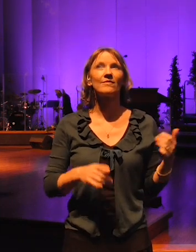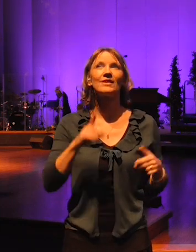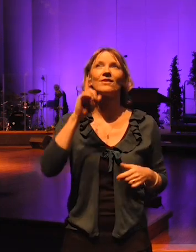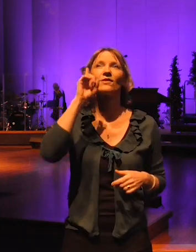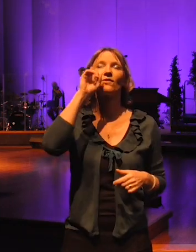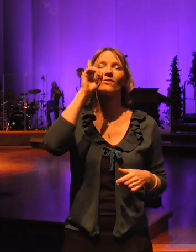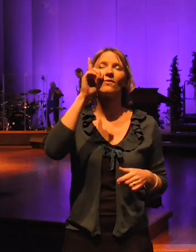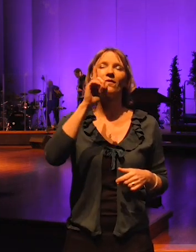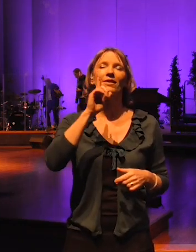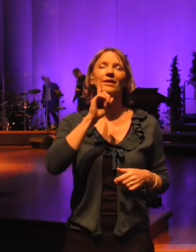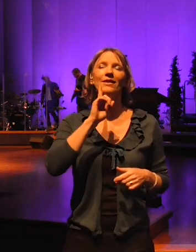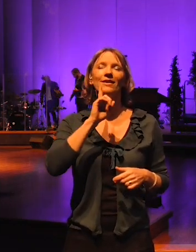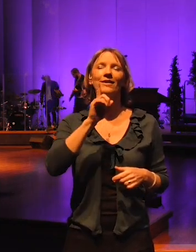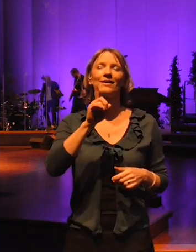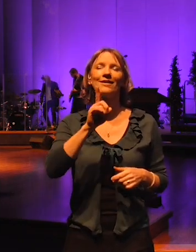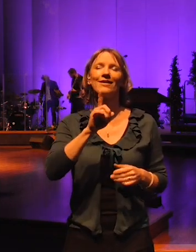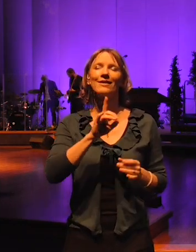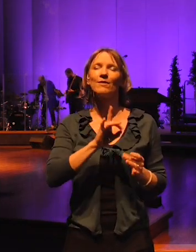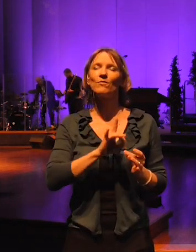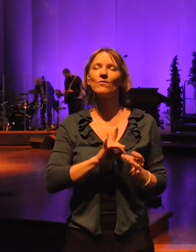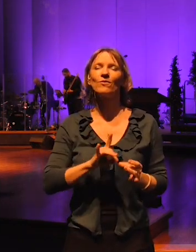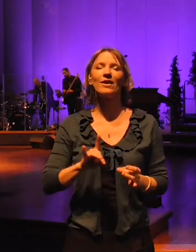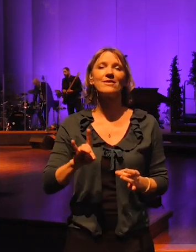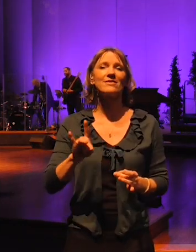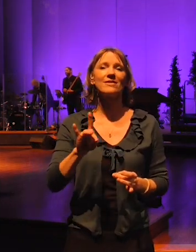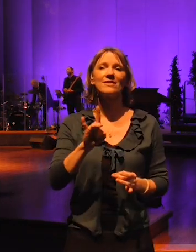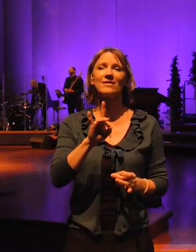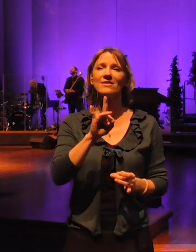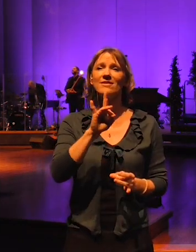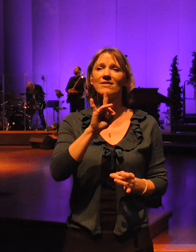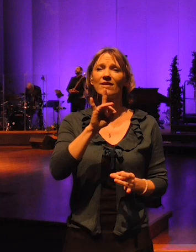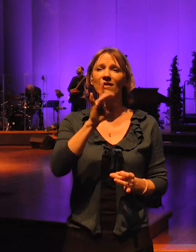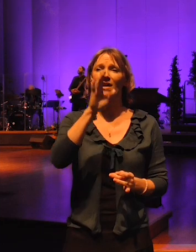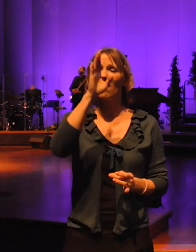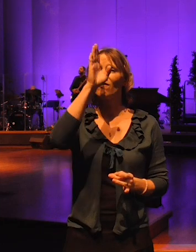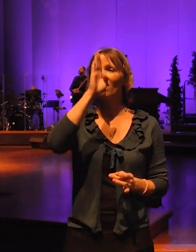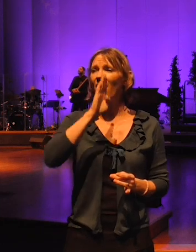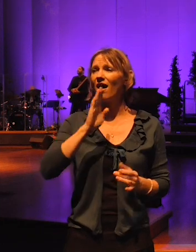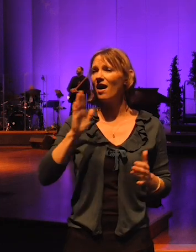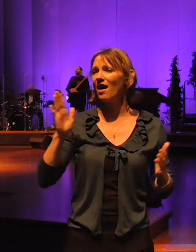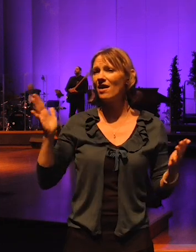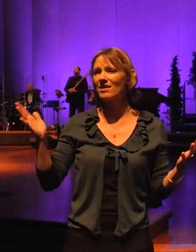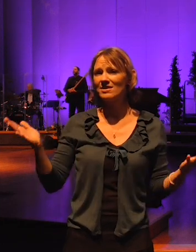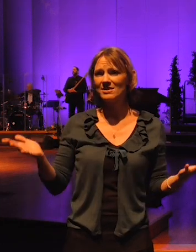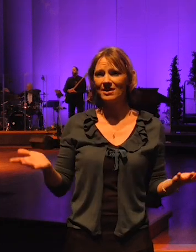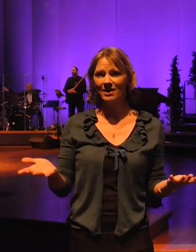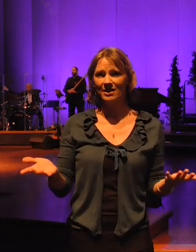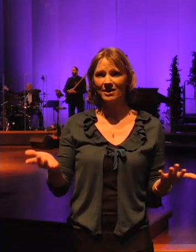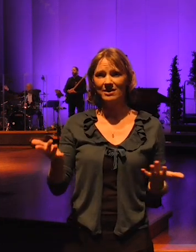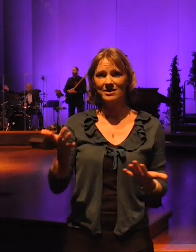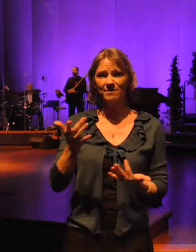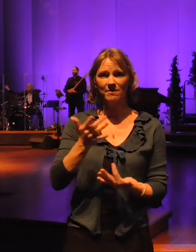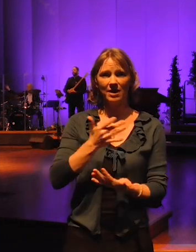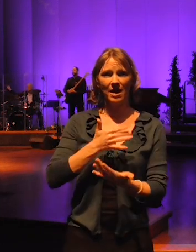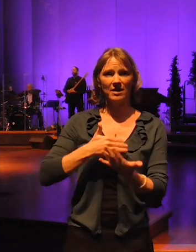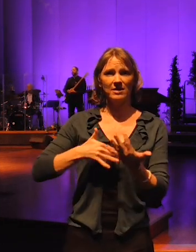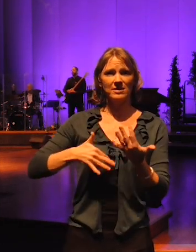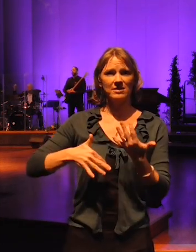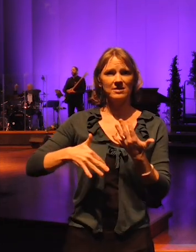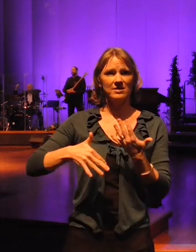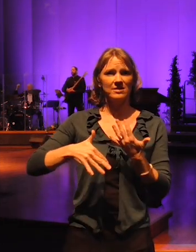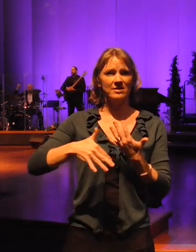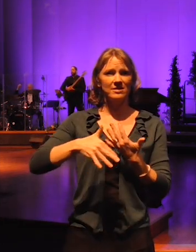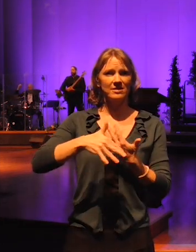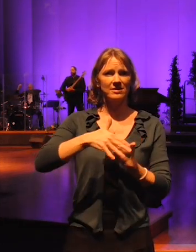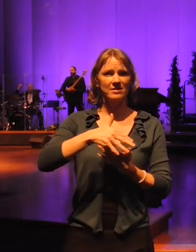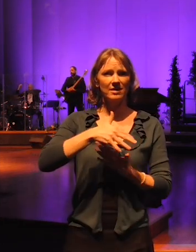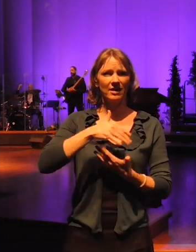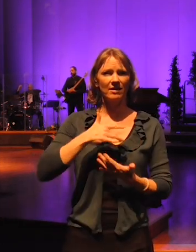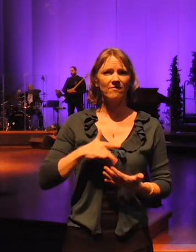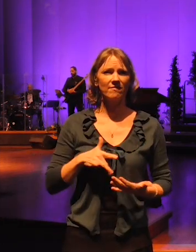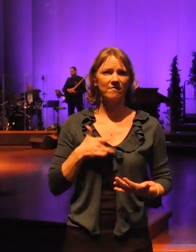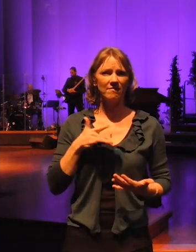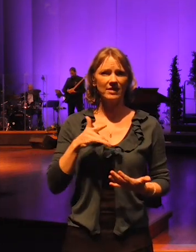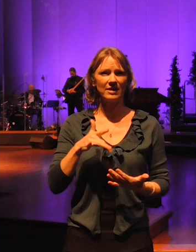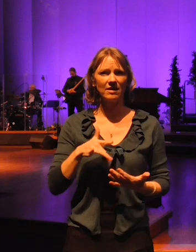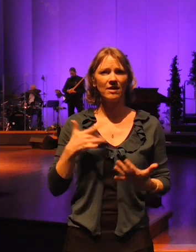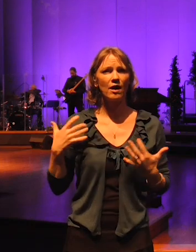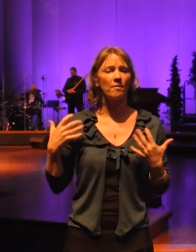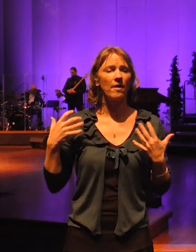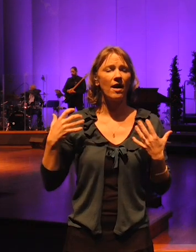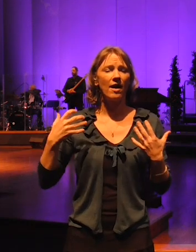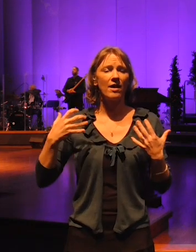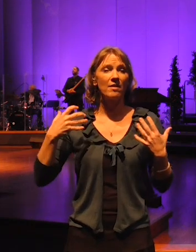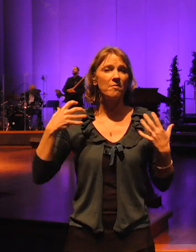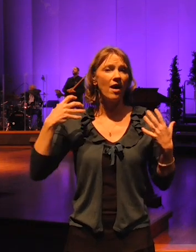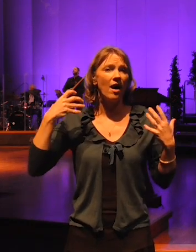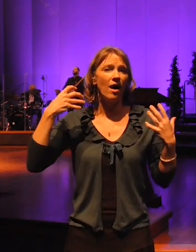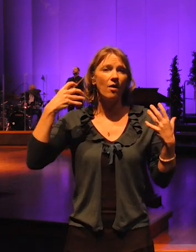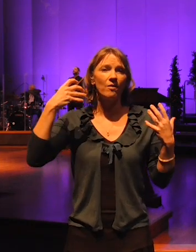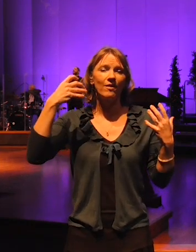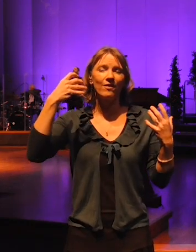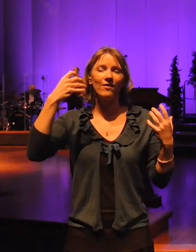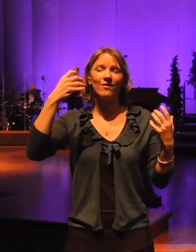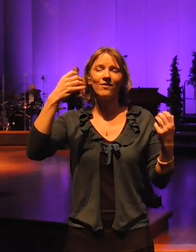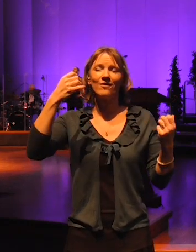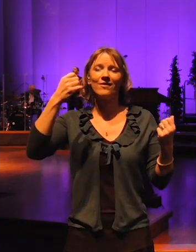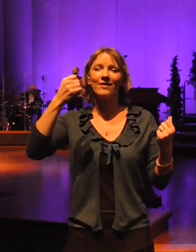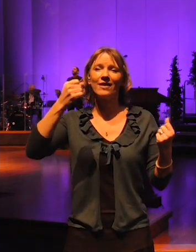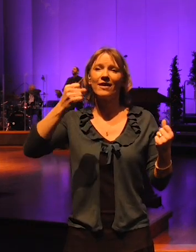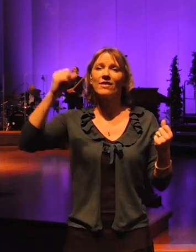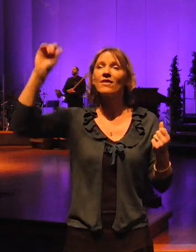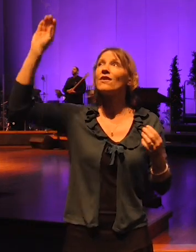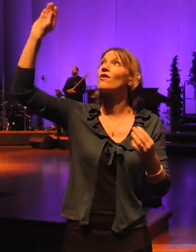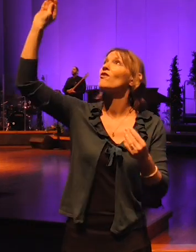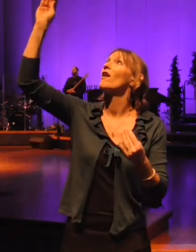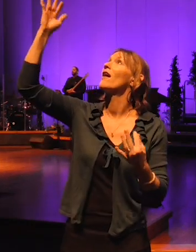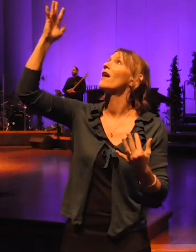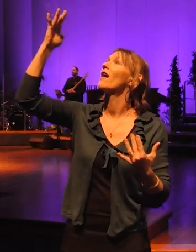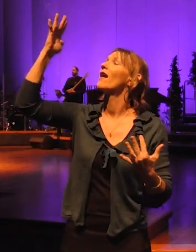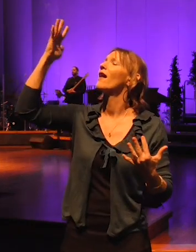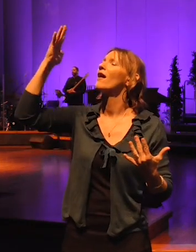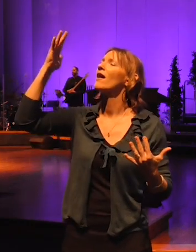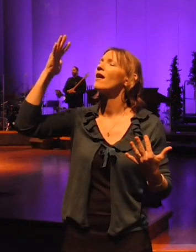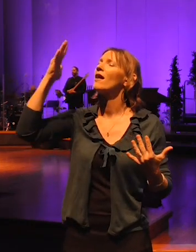seguramente la presencia de Dios es en este lugar puedo sentir el gran poder y lo grande